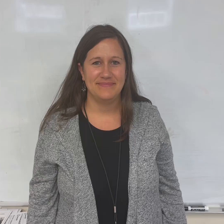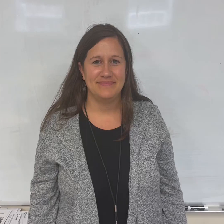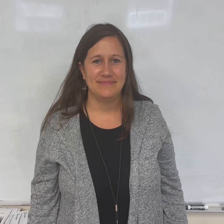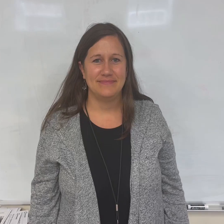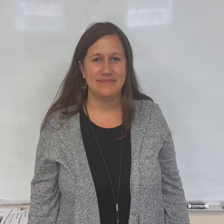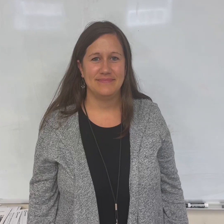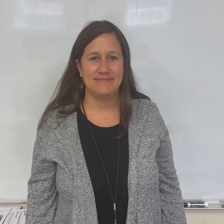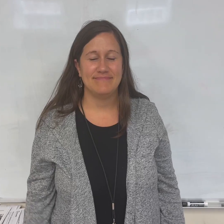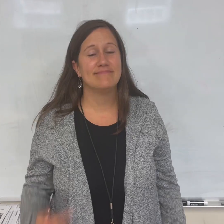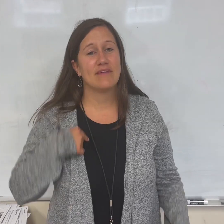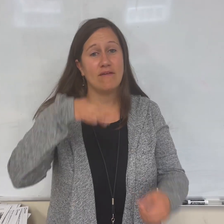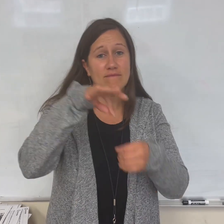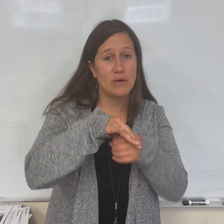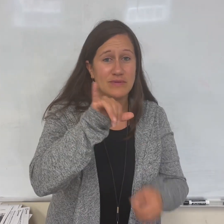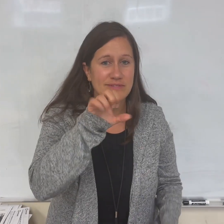Yes vote. Why?